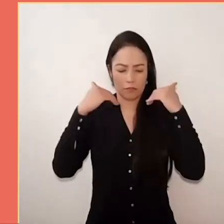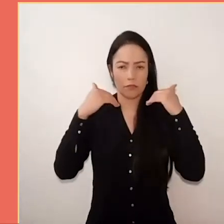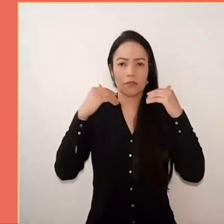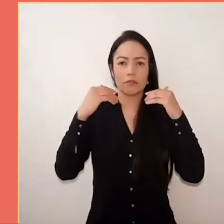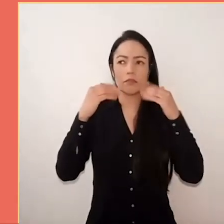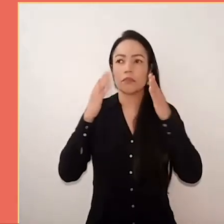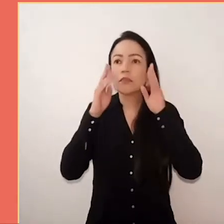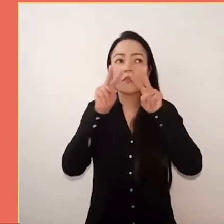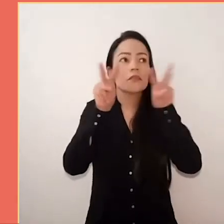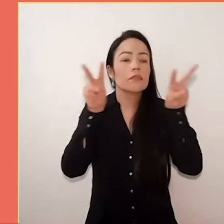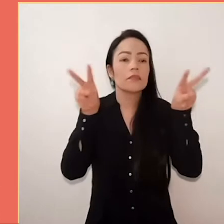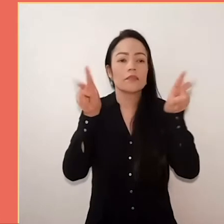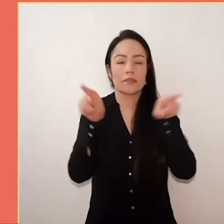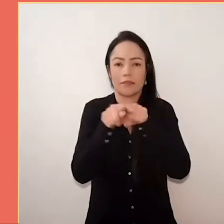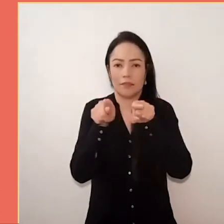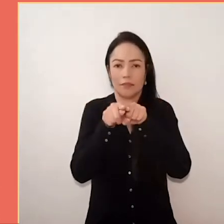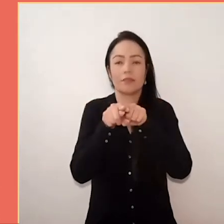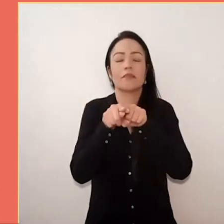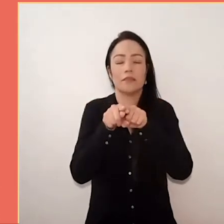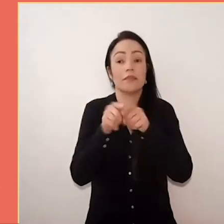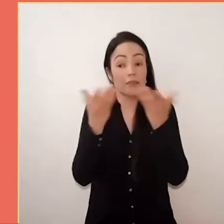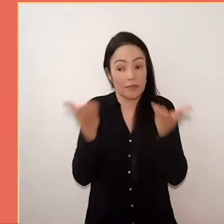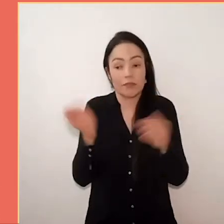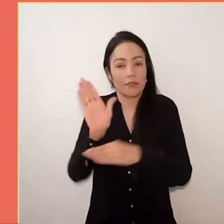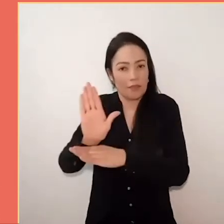porque eu acho que são esses leitores que a gente quer formar.